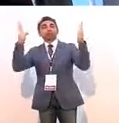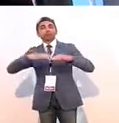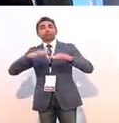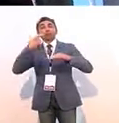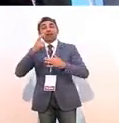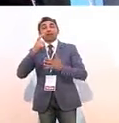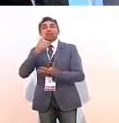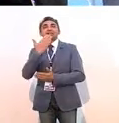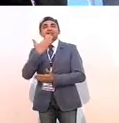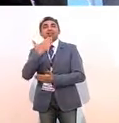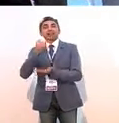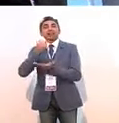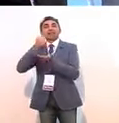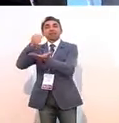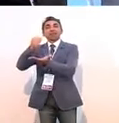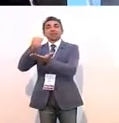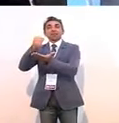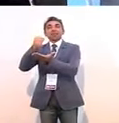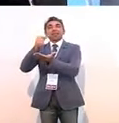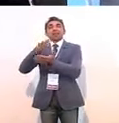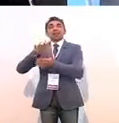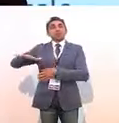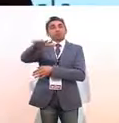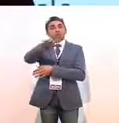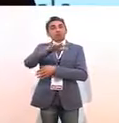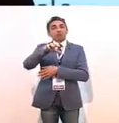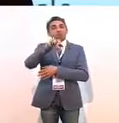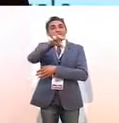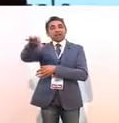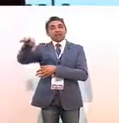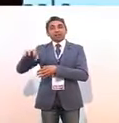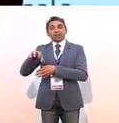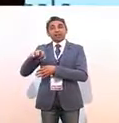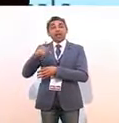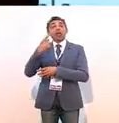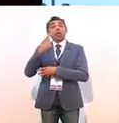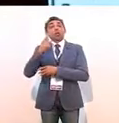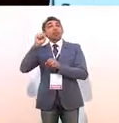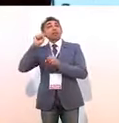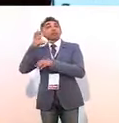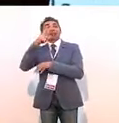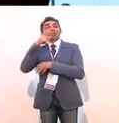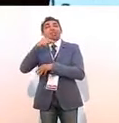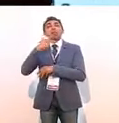che abbiamo fatto sulle periferie, ma è l’immagine straordinaria di Padre Loffredo che ieri ci